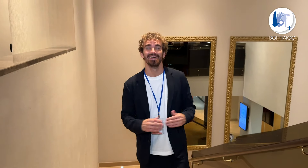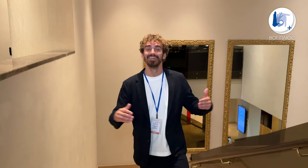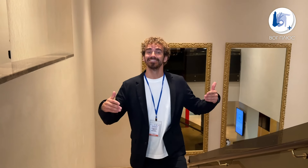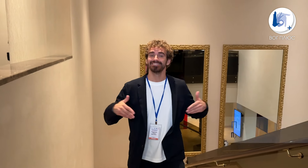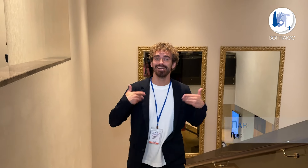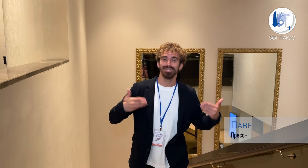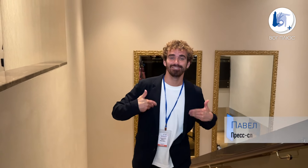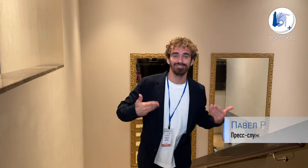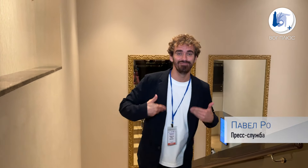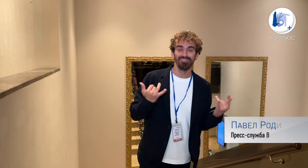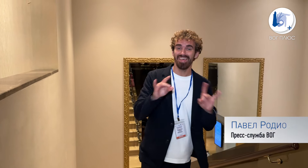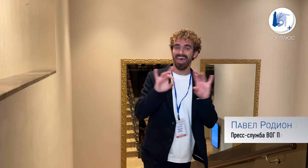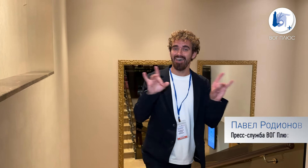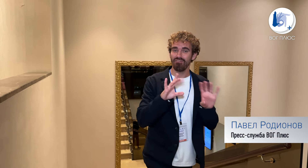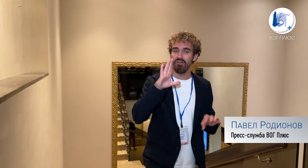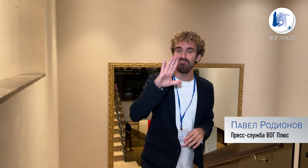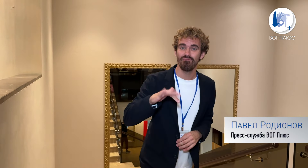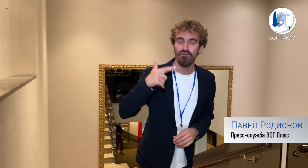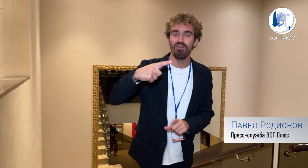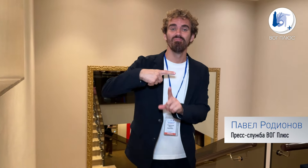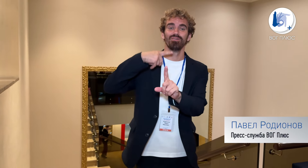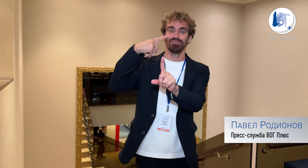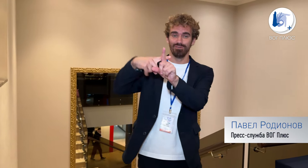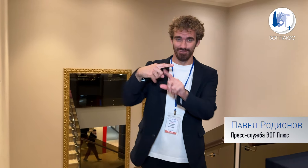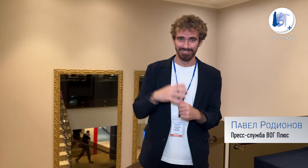Здравствуйте, в эфире ВОГ Плюс!